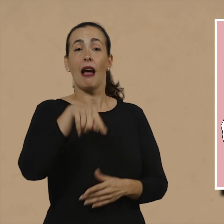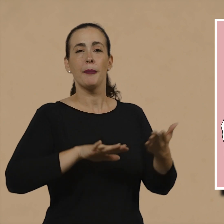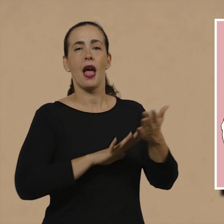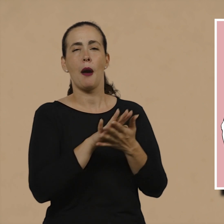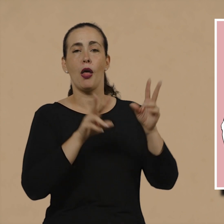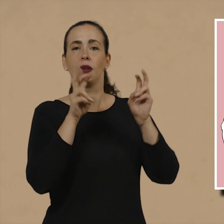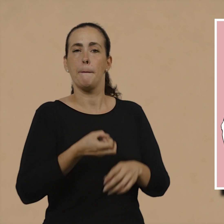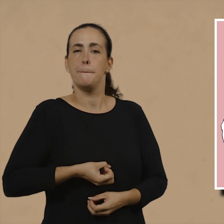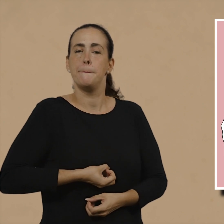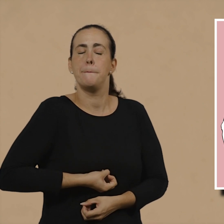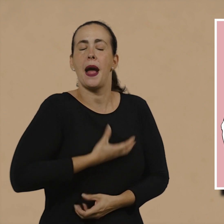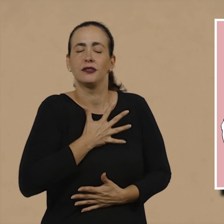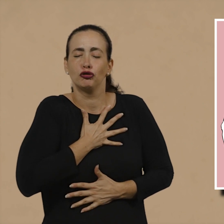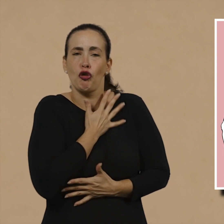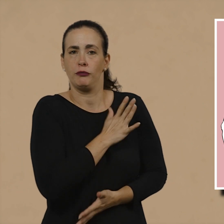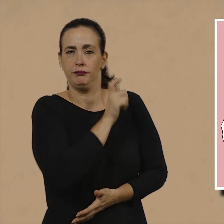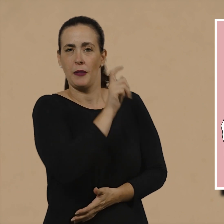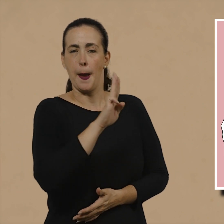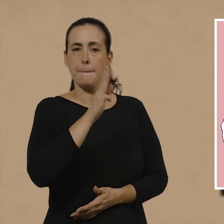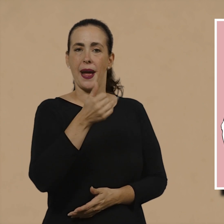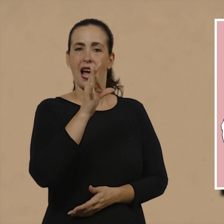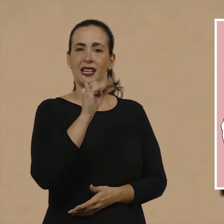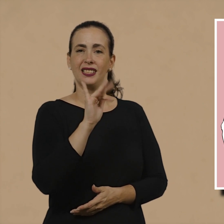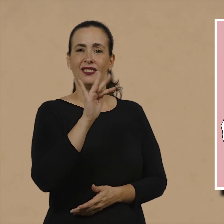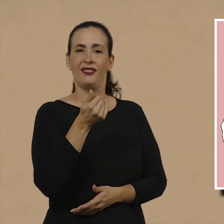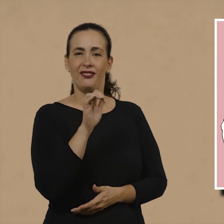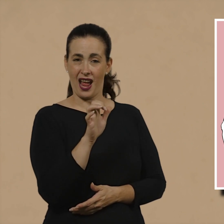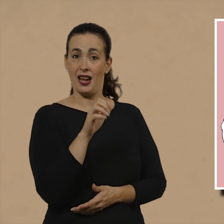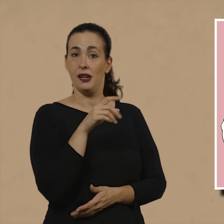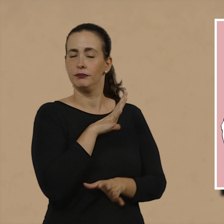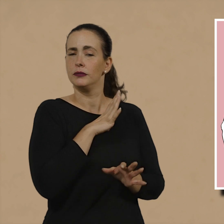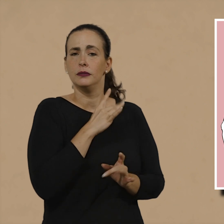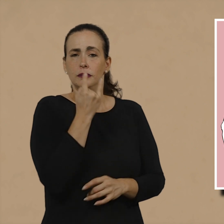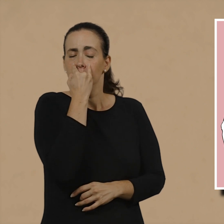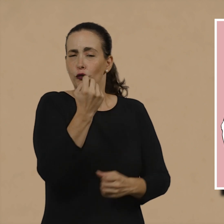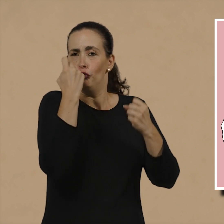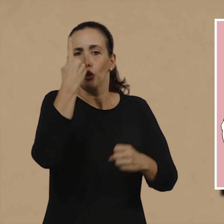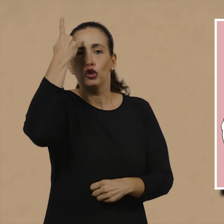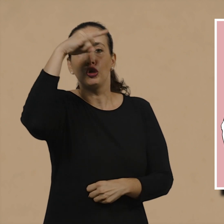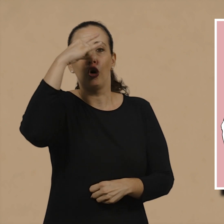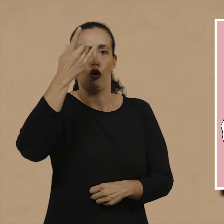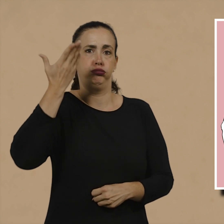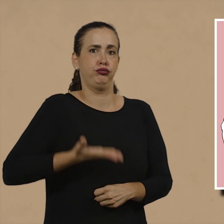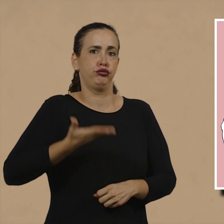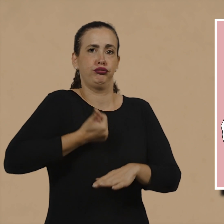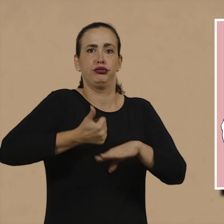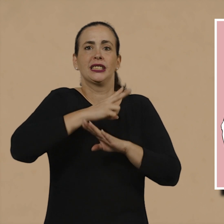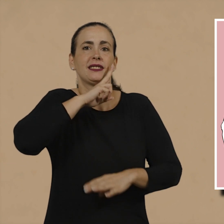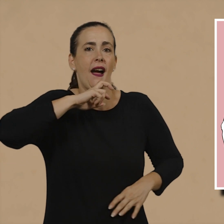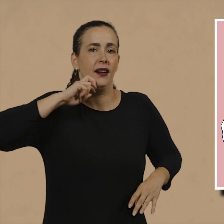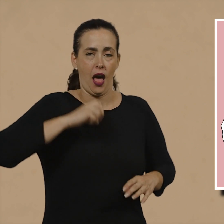i la passió de Pasífae pel toro sagrat.